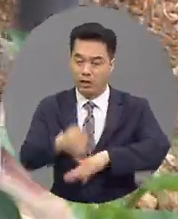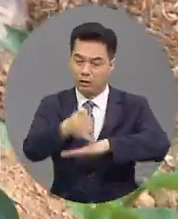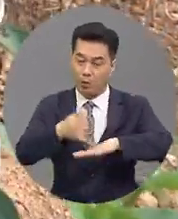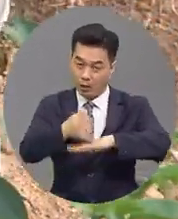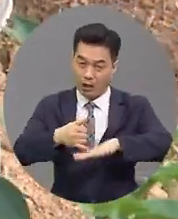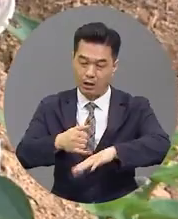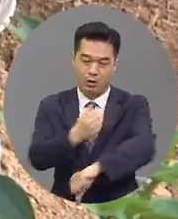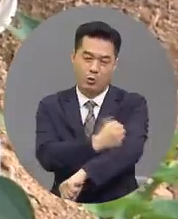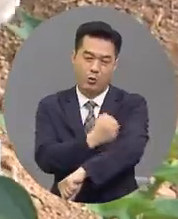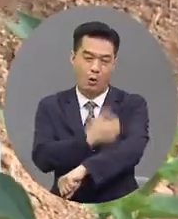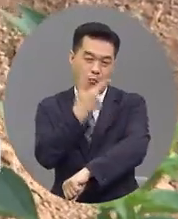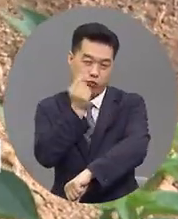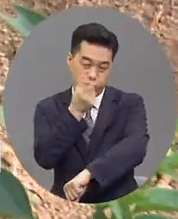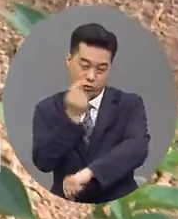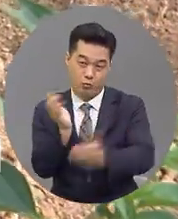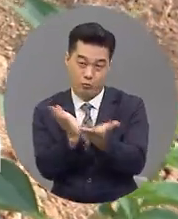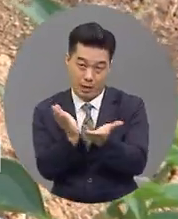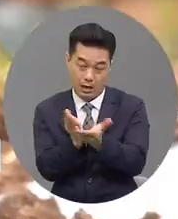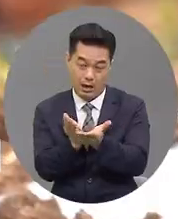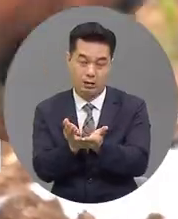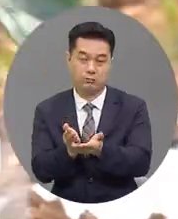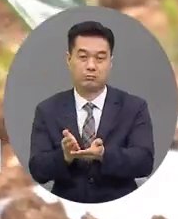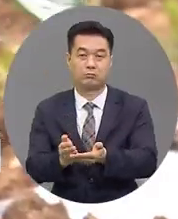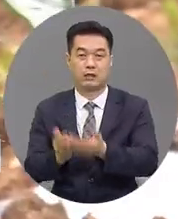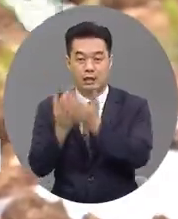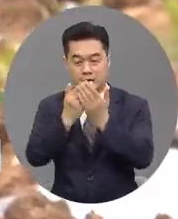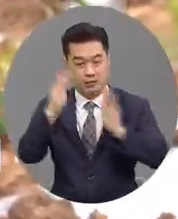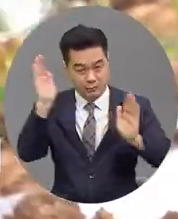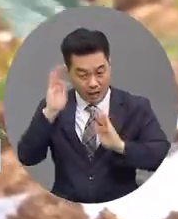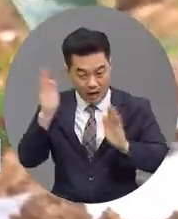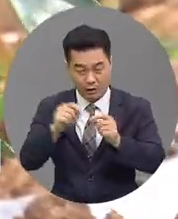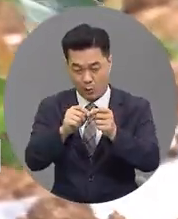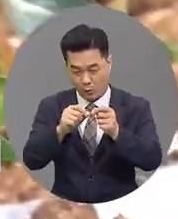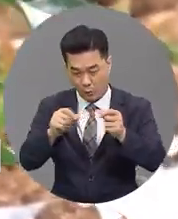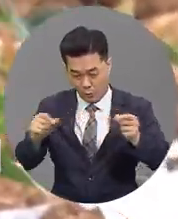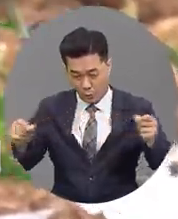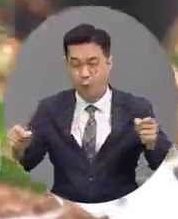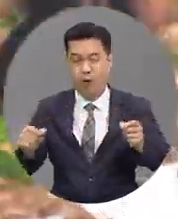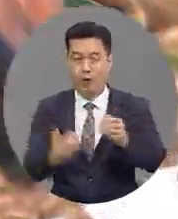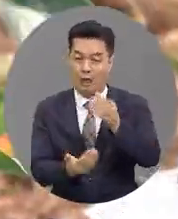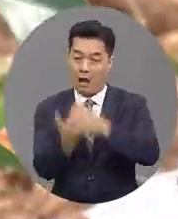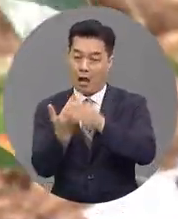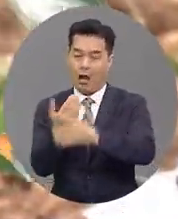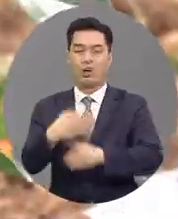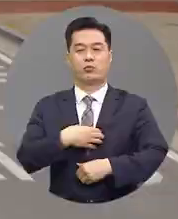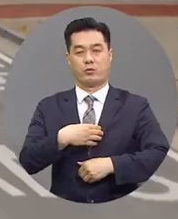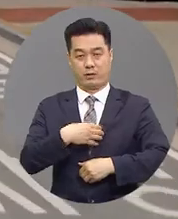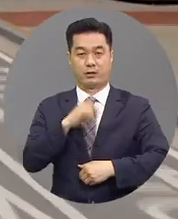하지만 정작 현장에서는 농가의 노동력 부족과 맞물려 실습생들이 장시간